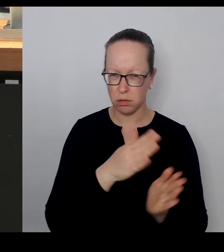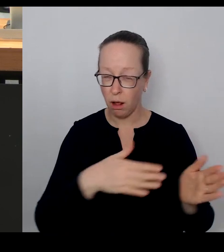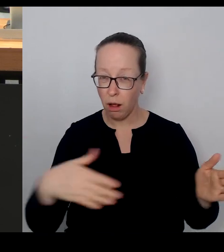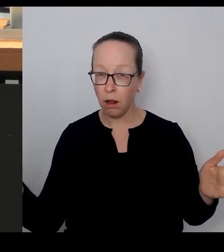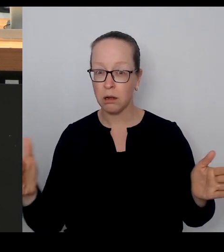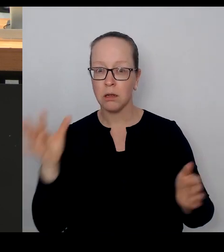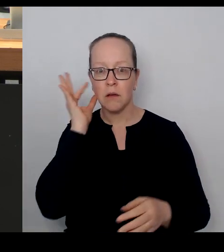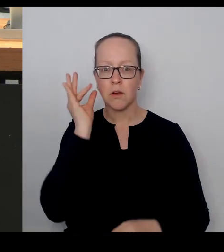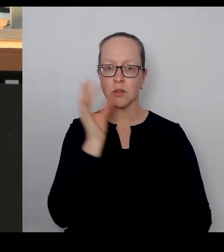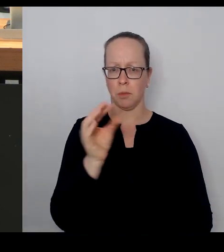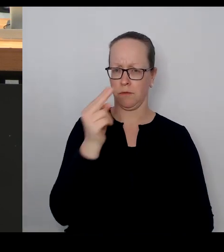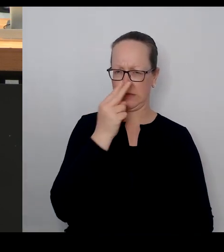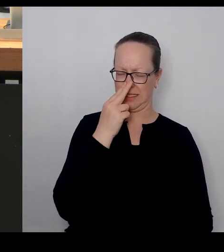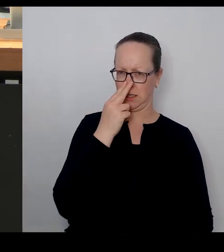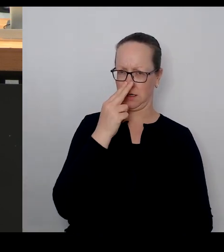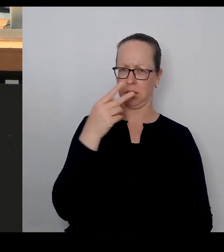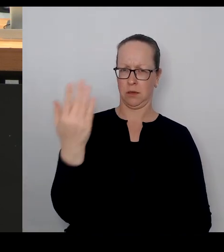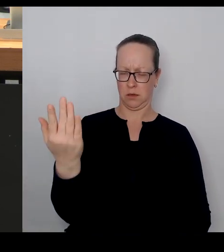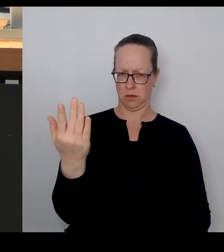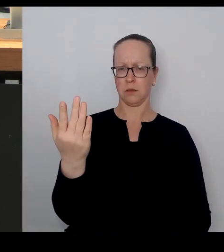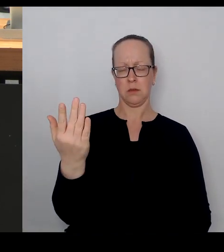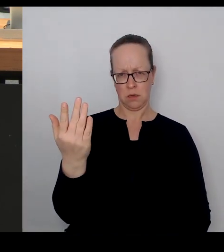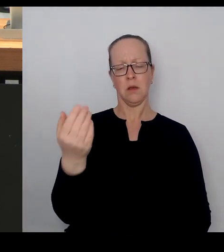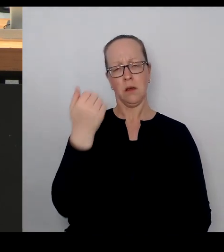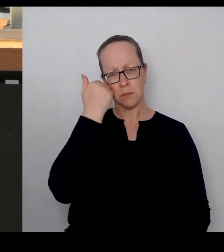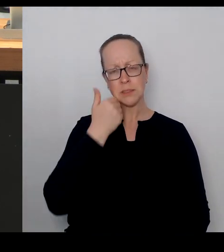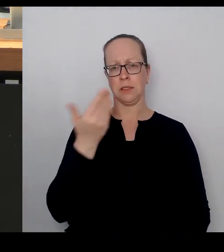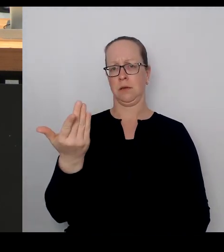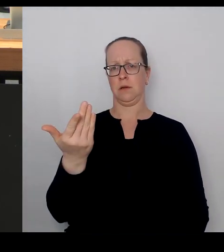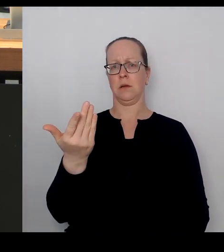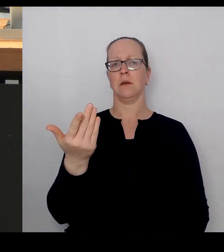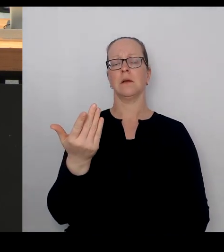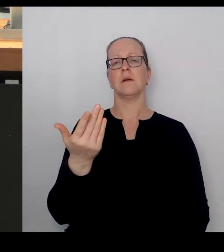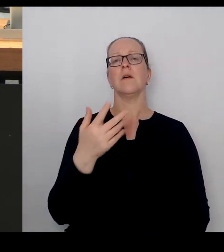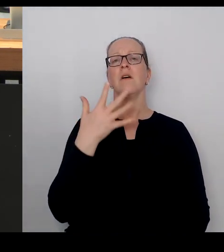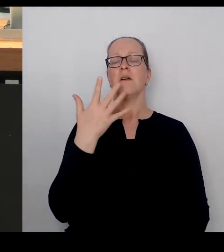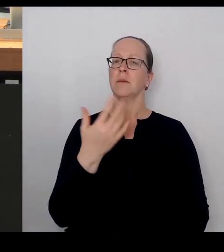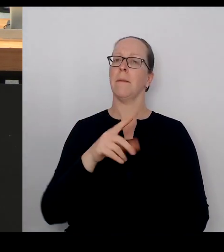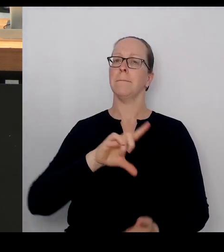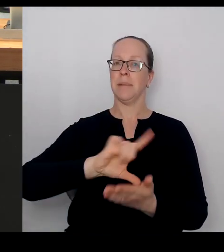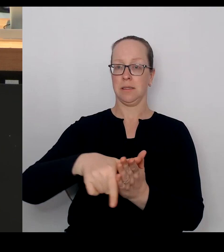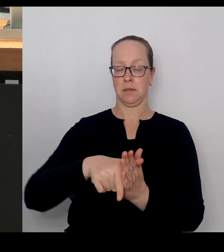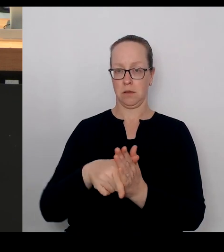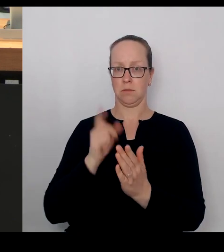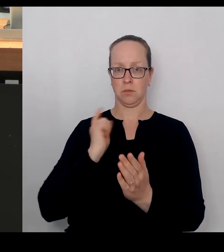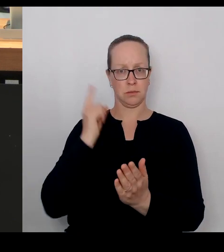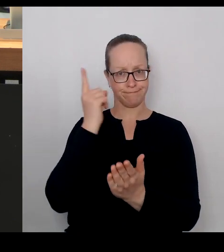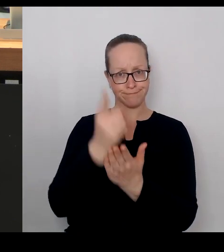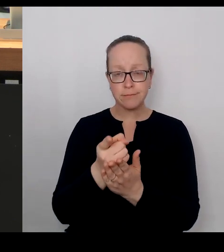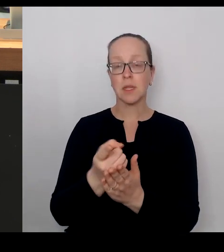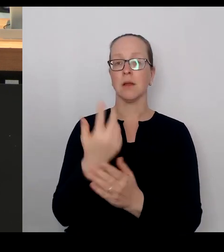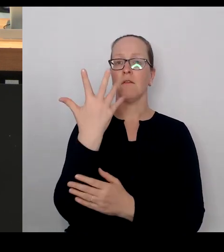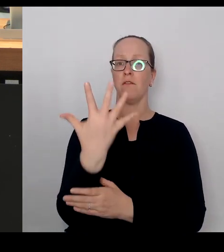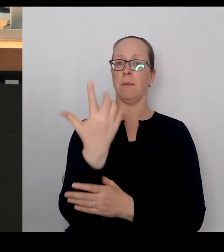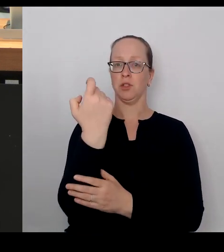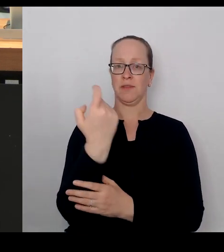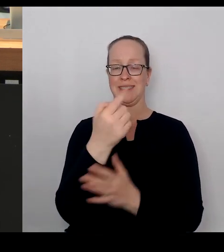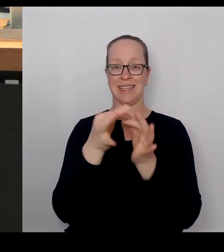also fünf Wochen, zu bescheiden. Sorgen Sie gemeinsam mit Frau Kiziltepe und Herrn Evers dafür, dass in den Bezirken genug